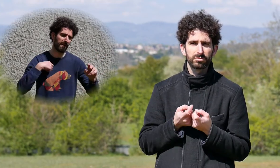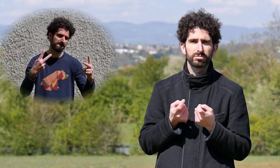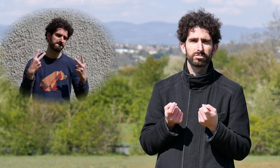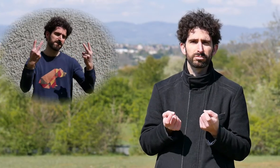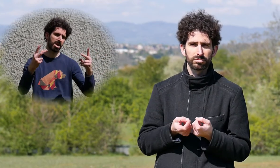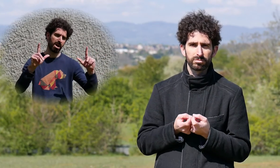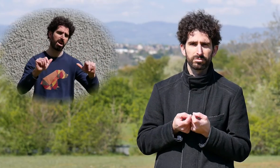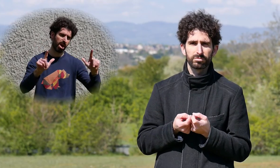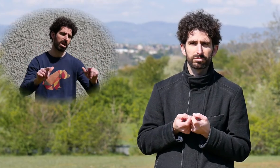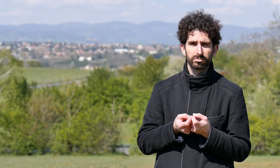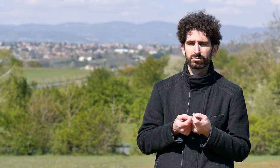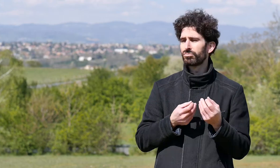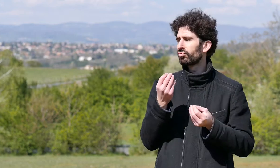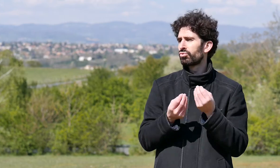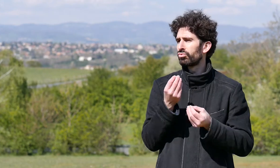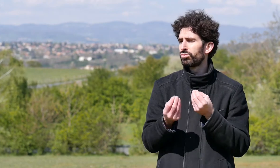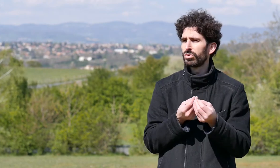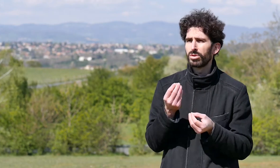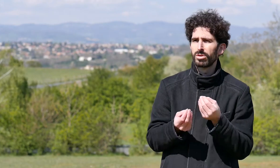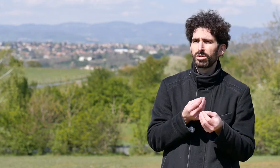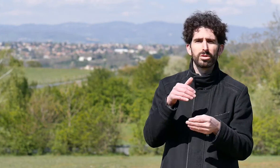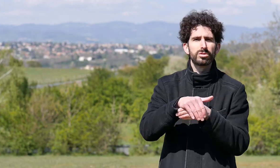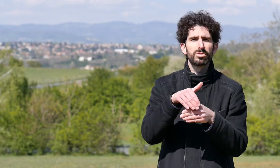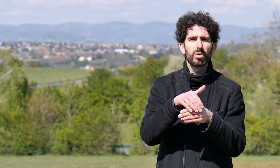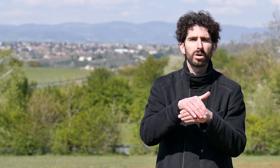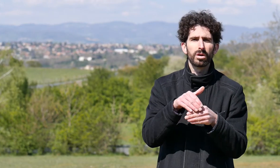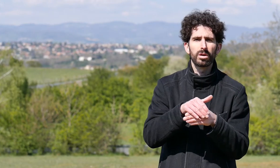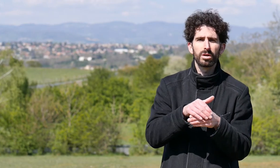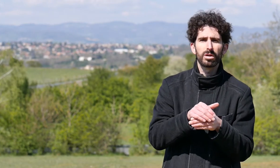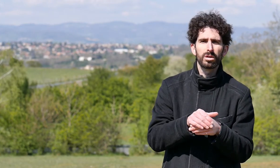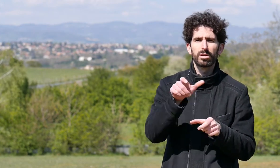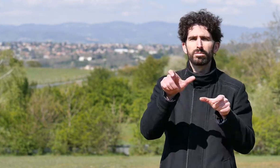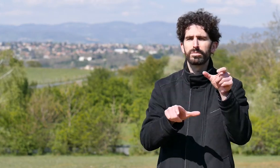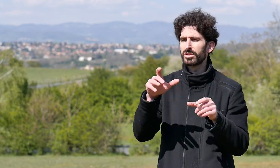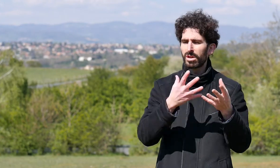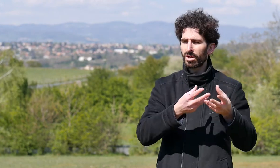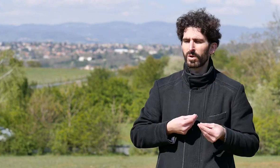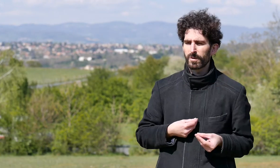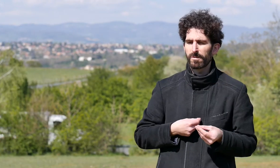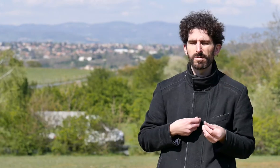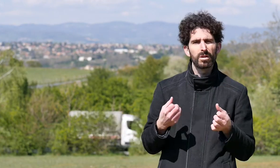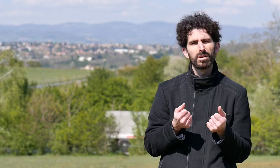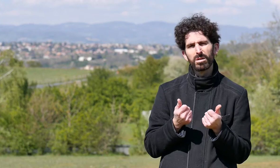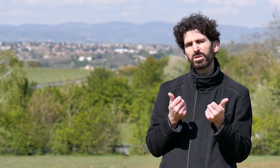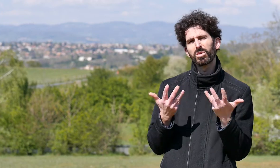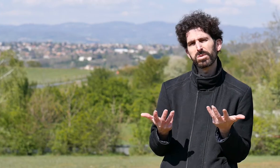* J'ai une grande valeur. * Ou bien ce soir, j'accueille du monde mais combien ?